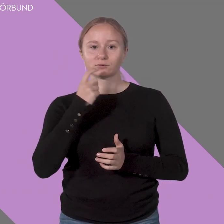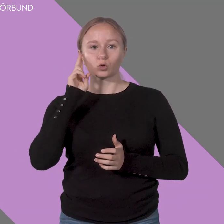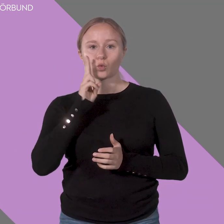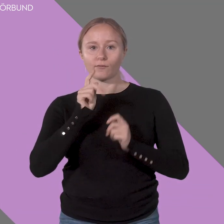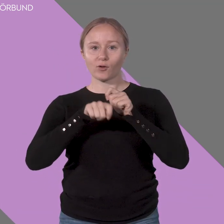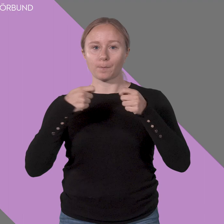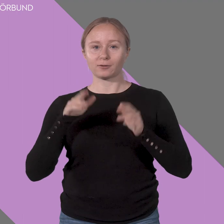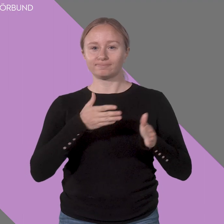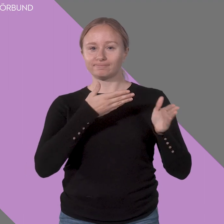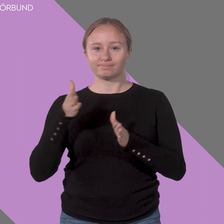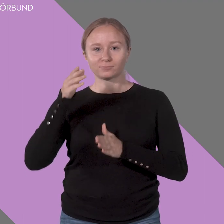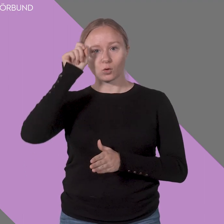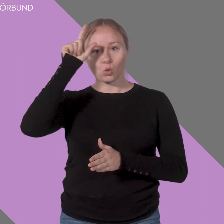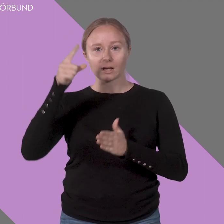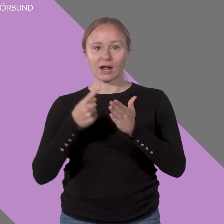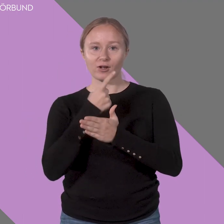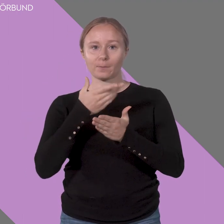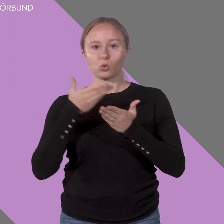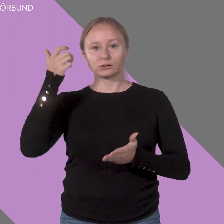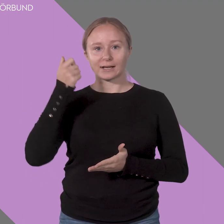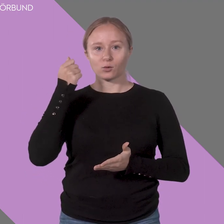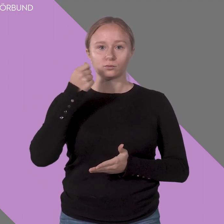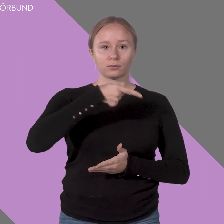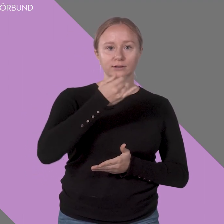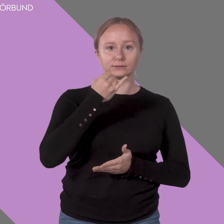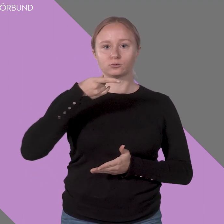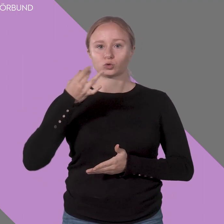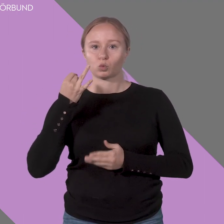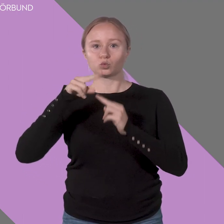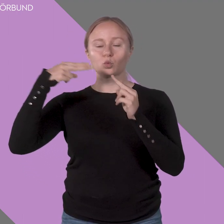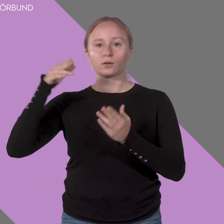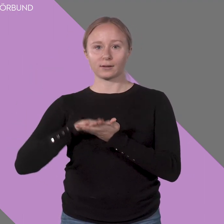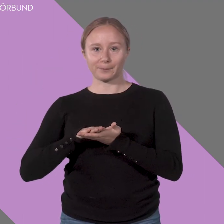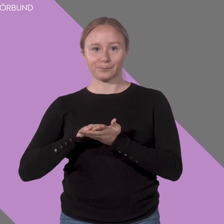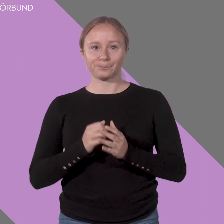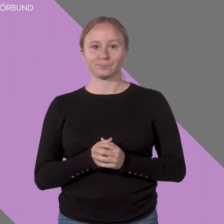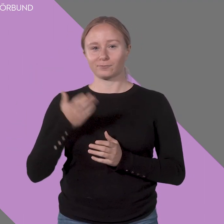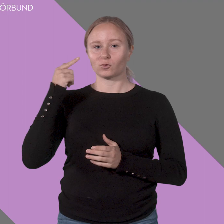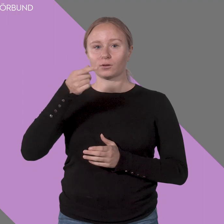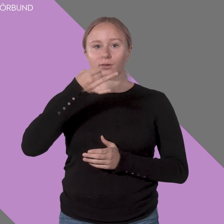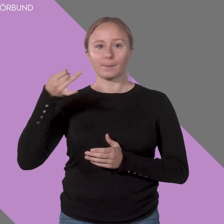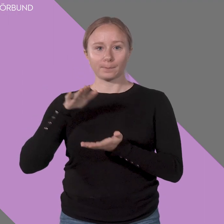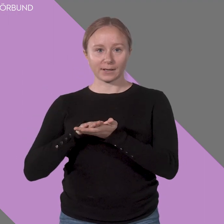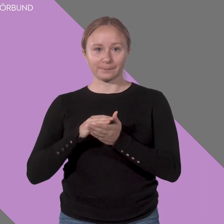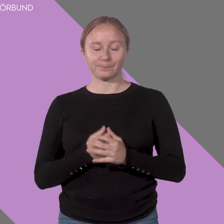Finlands Dövas Förbund ordnade ett kulturevenemang för seniorer - den 16 och 17.6.2023 i Tammerfors.